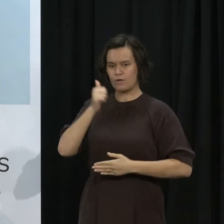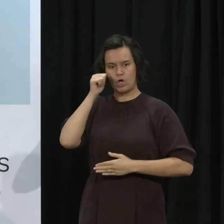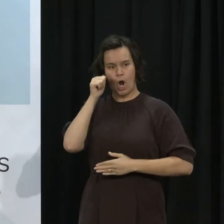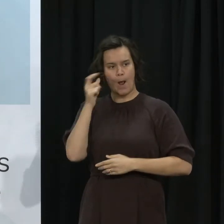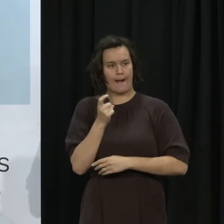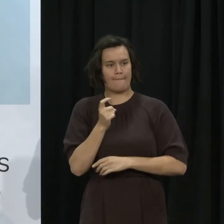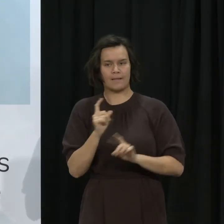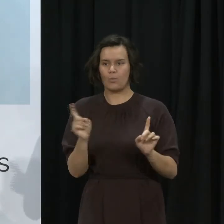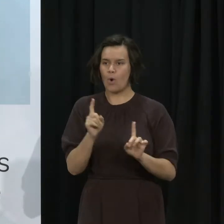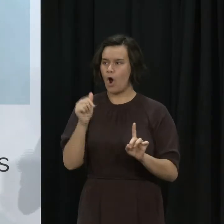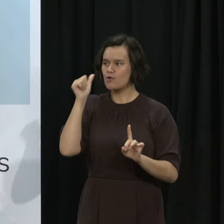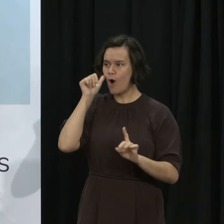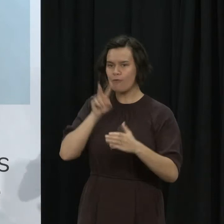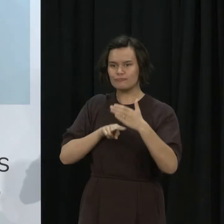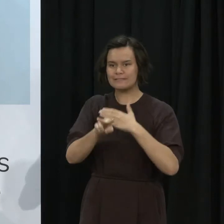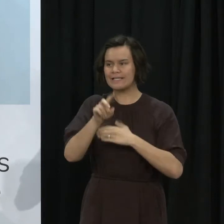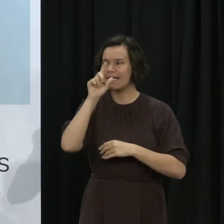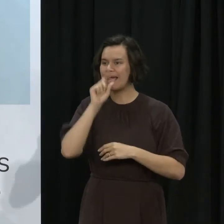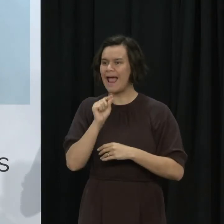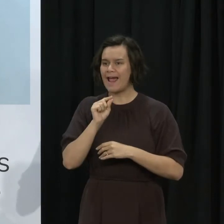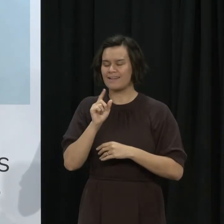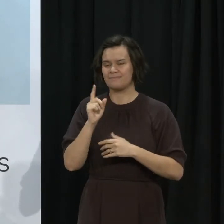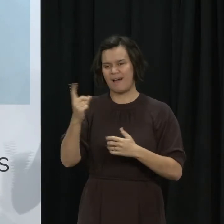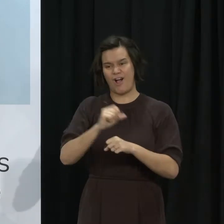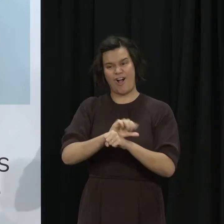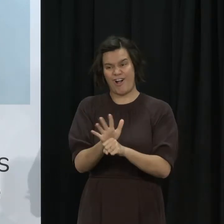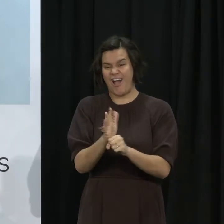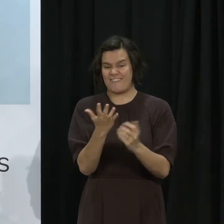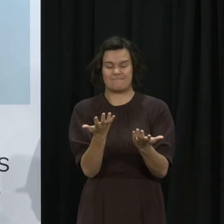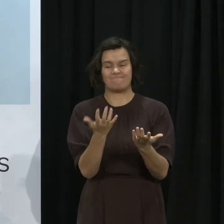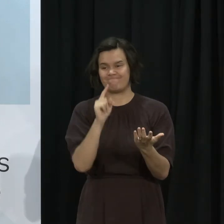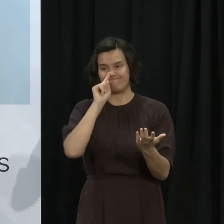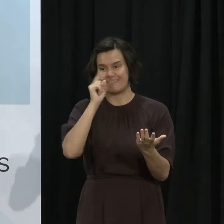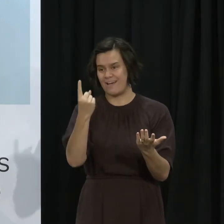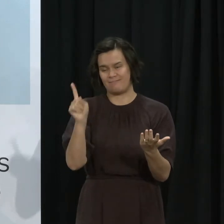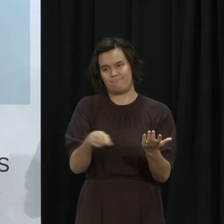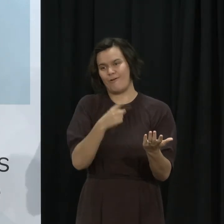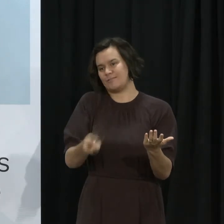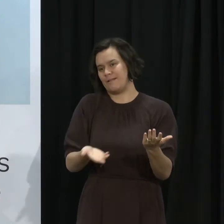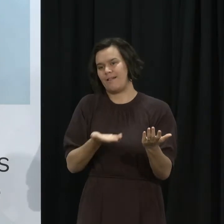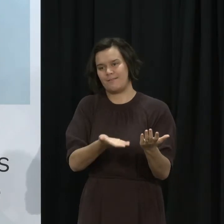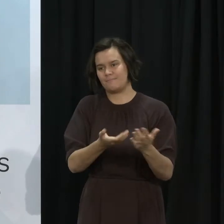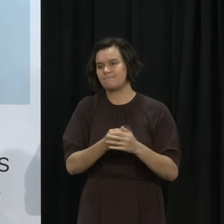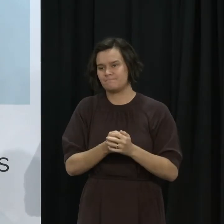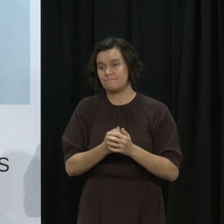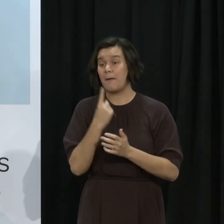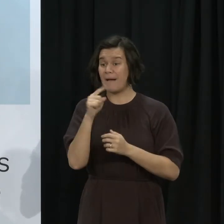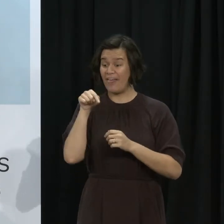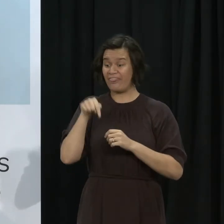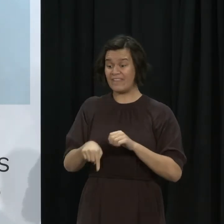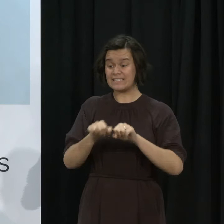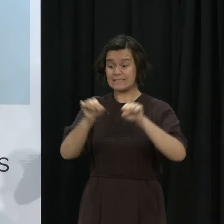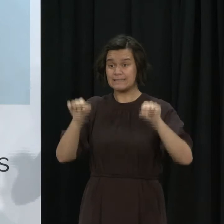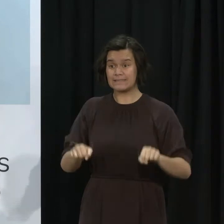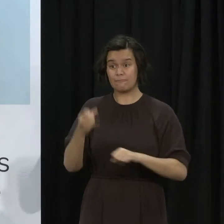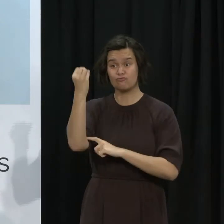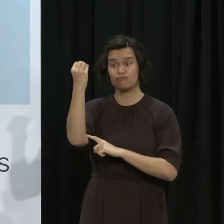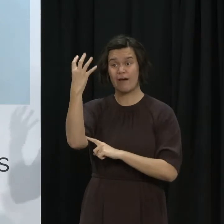me te karo i te whakatakoto here me raka ki te kore e tino tika. Ahakoa e mohio ana ahau kei te pirangi te katoa ki te